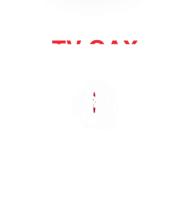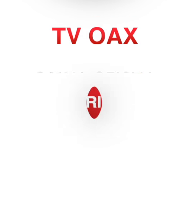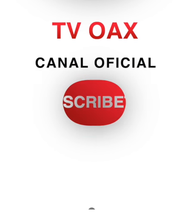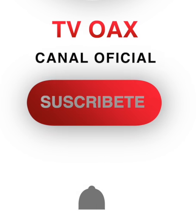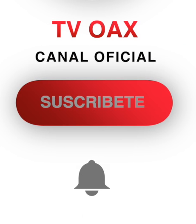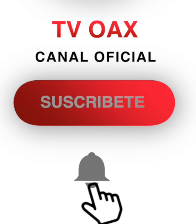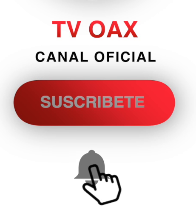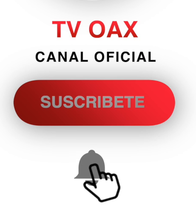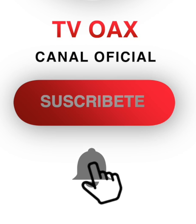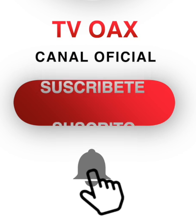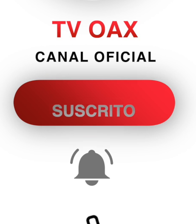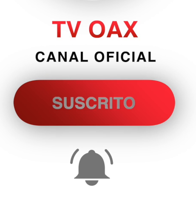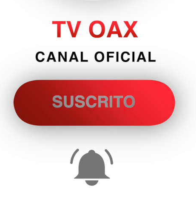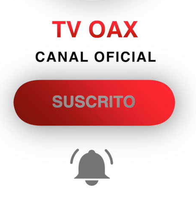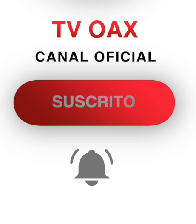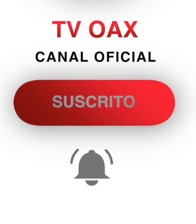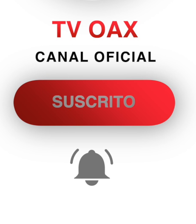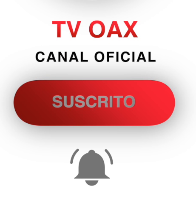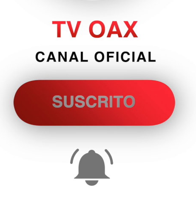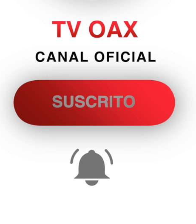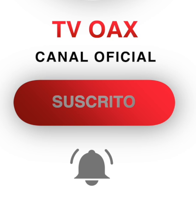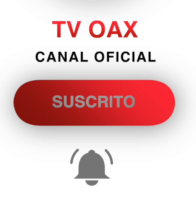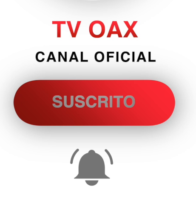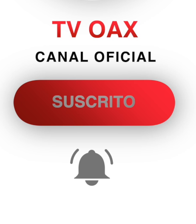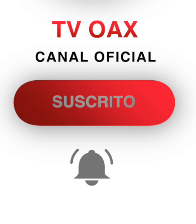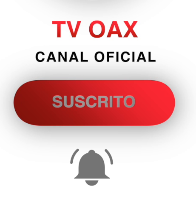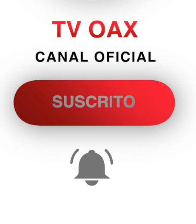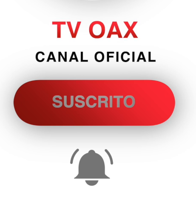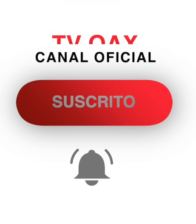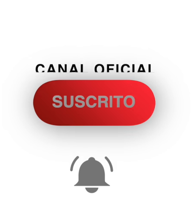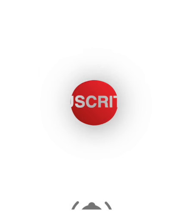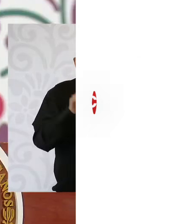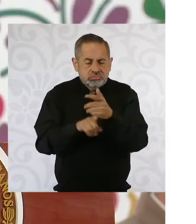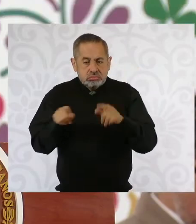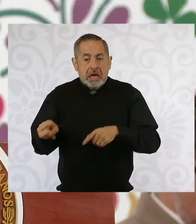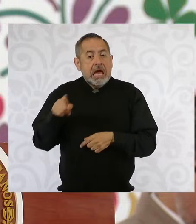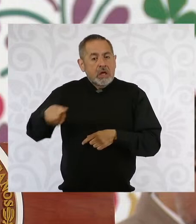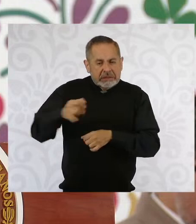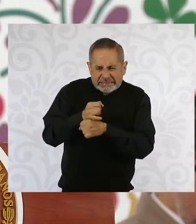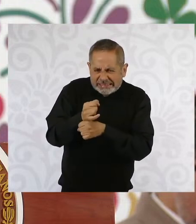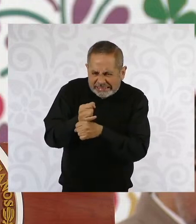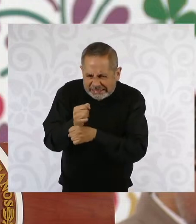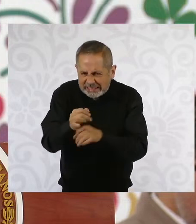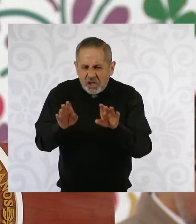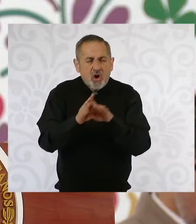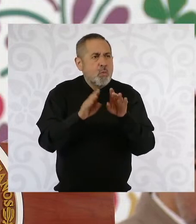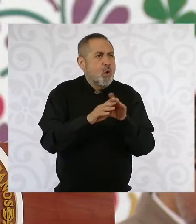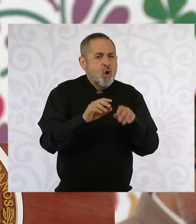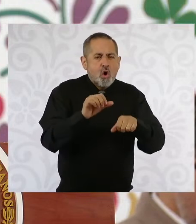es pionero en el país en tecnología de Frontera descarbonización del transporte y cuenta con dos